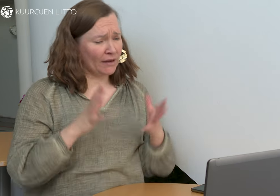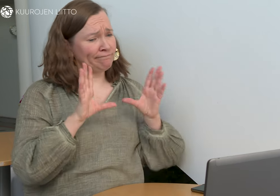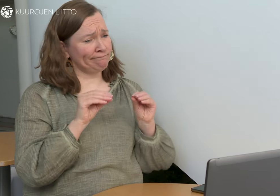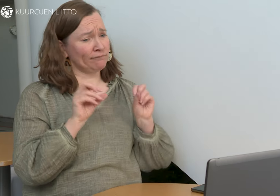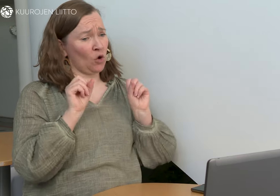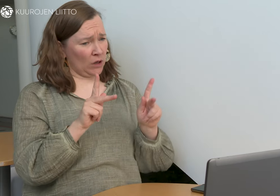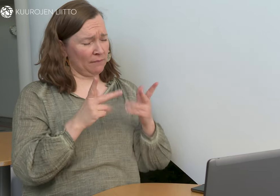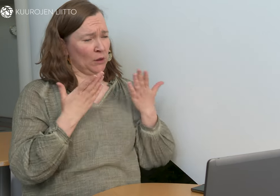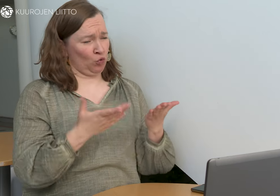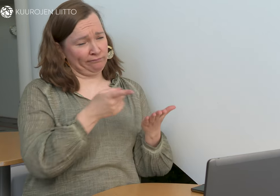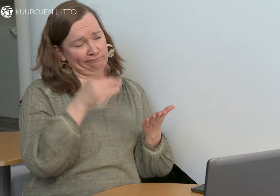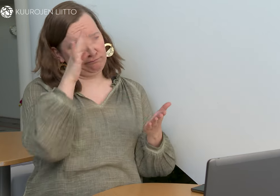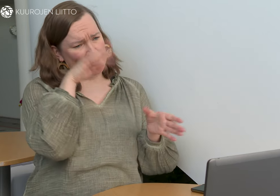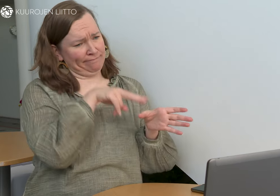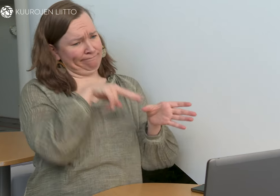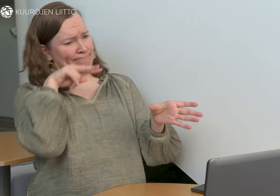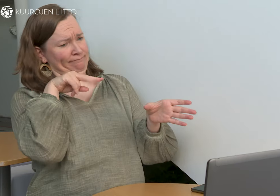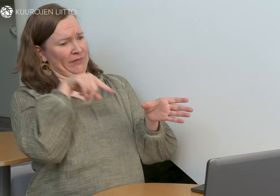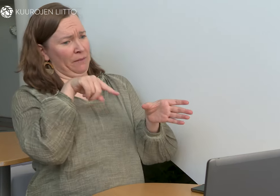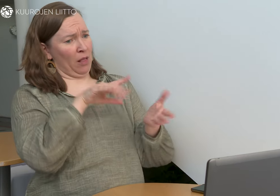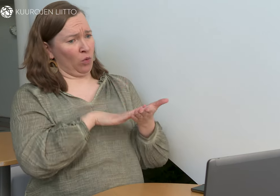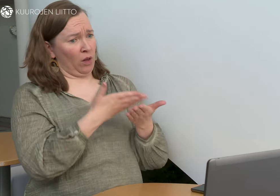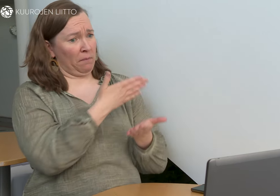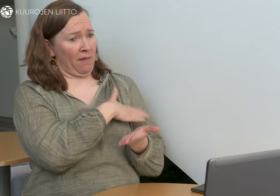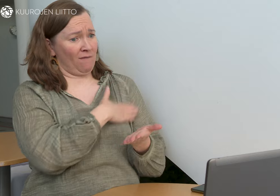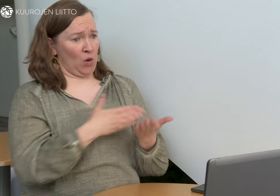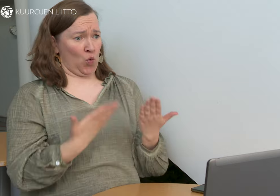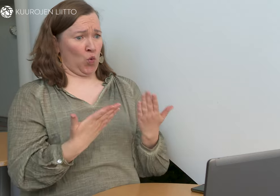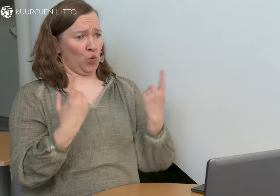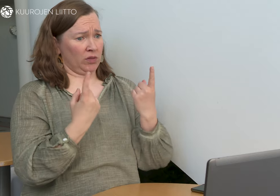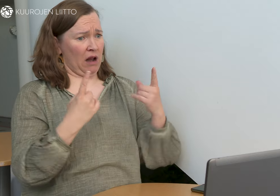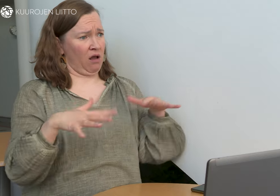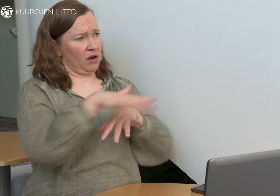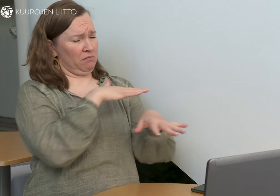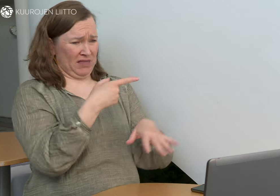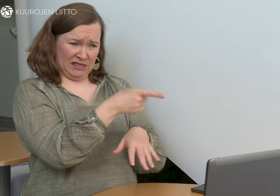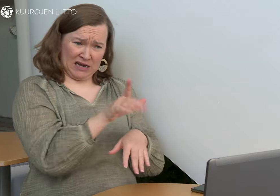Kuinka kuvailisit tulkkaus- palvelun tämänhetkistä tilannetta -